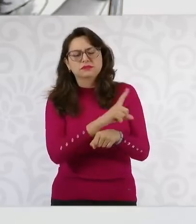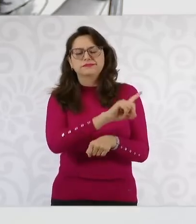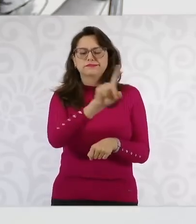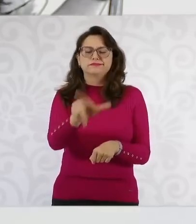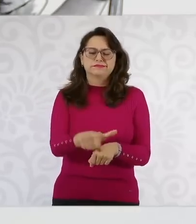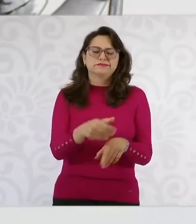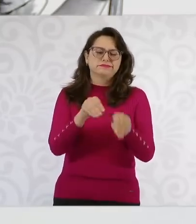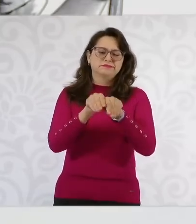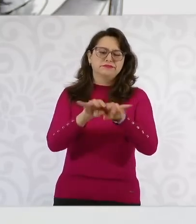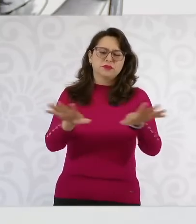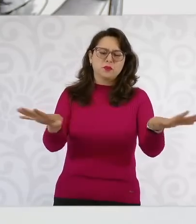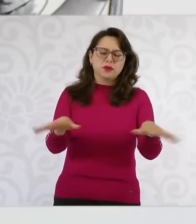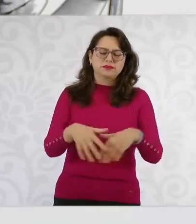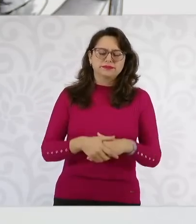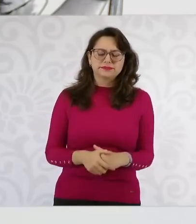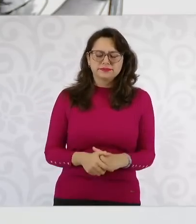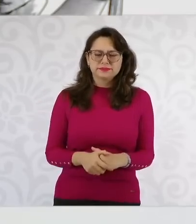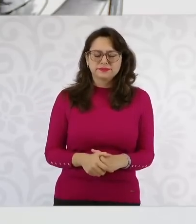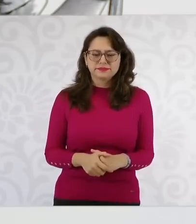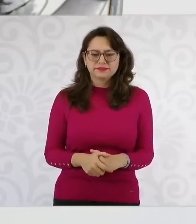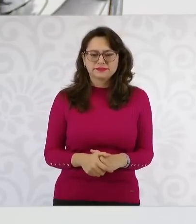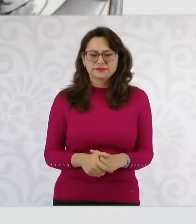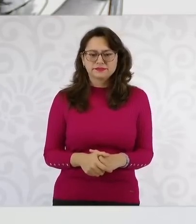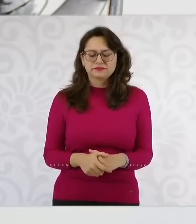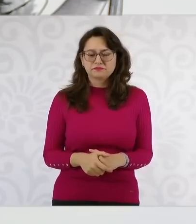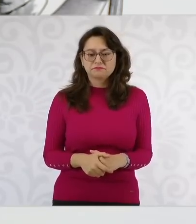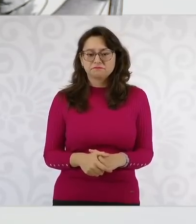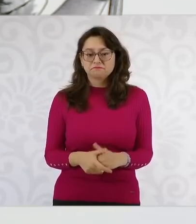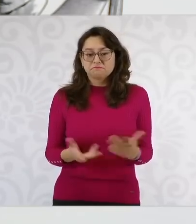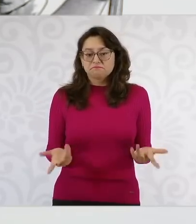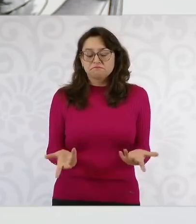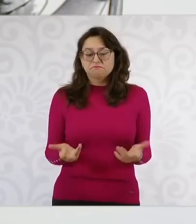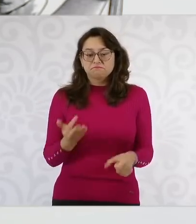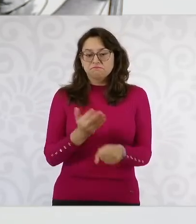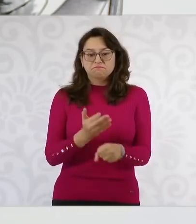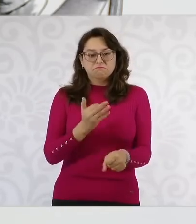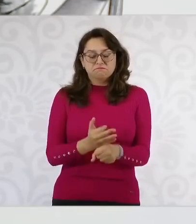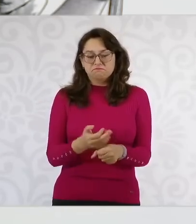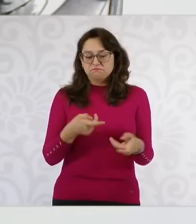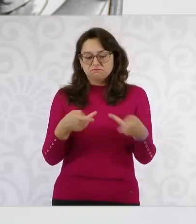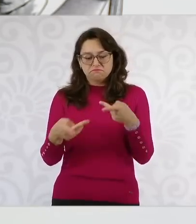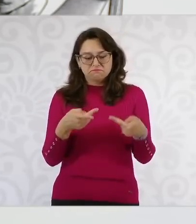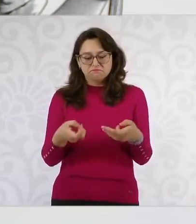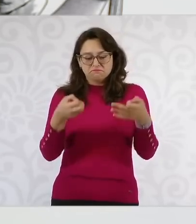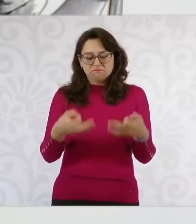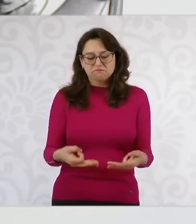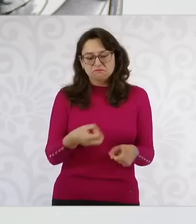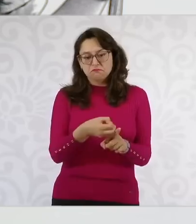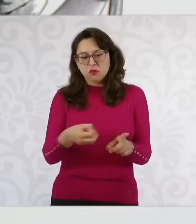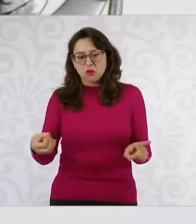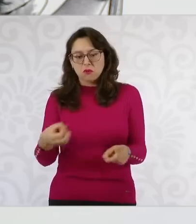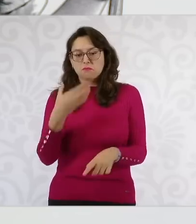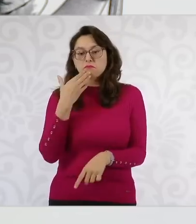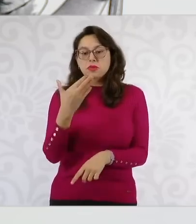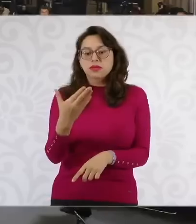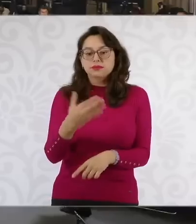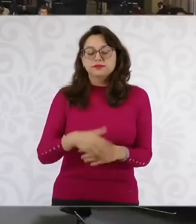y lo presentamos pero eh está todo preparado y en coordinación con los Estados fronterizos gracias